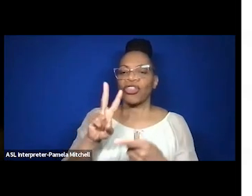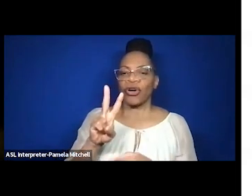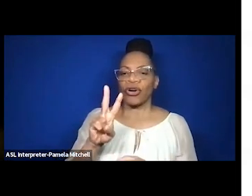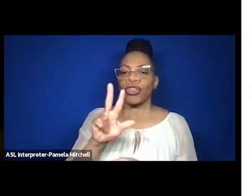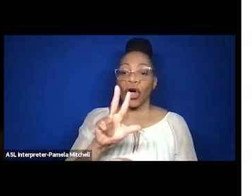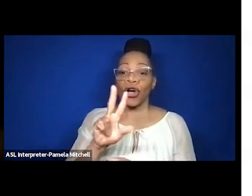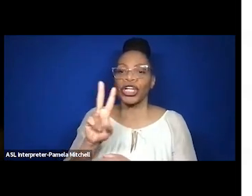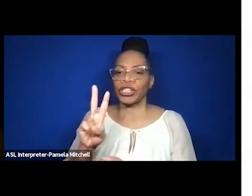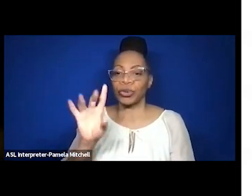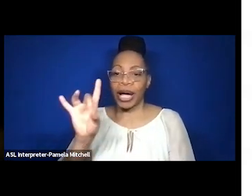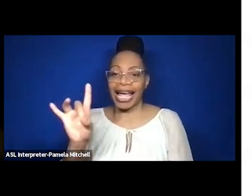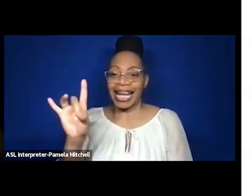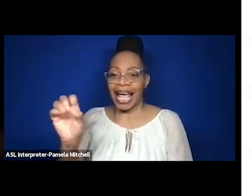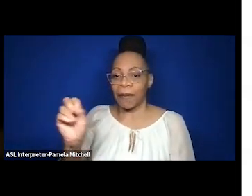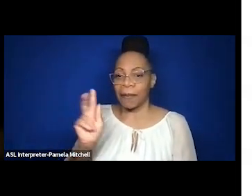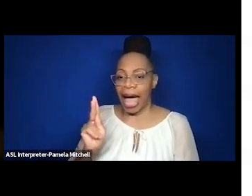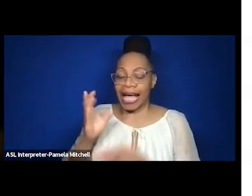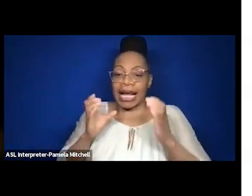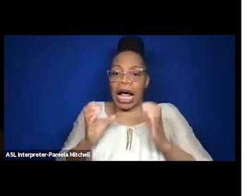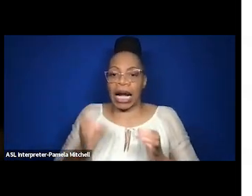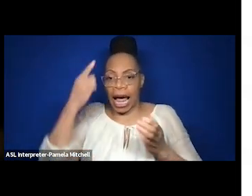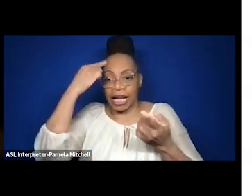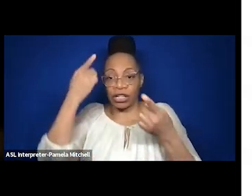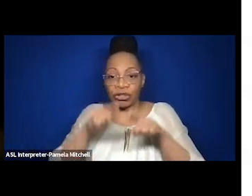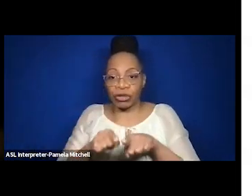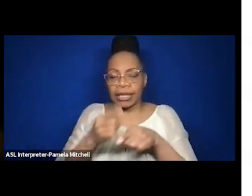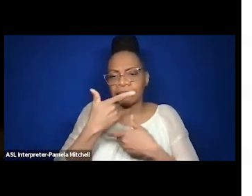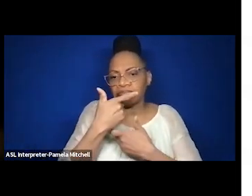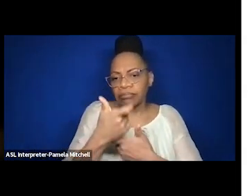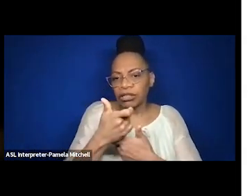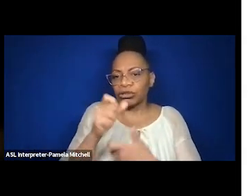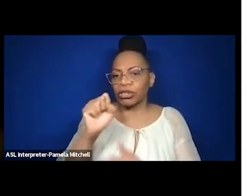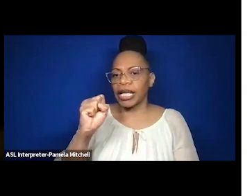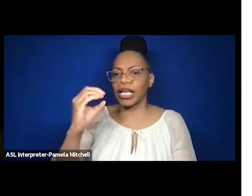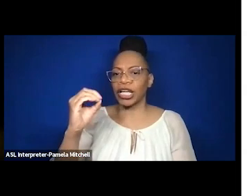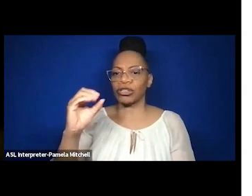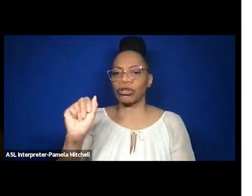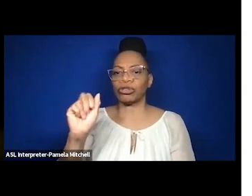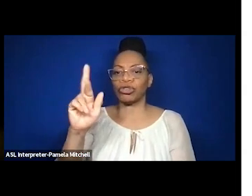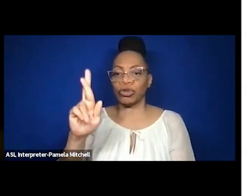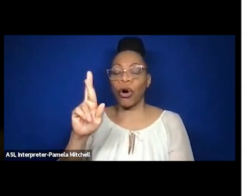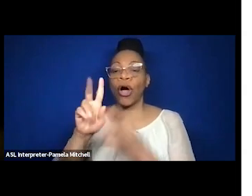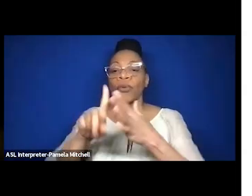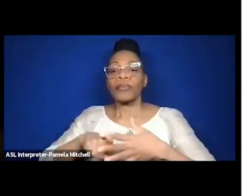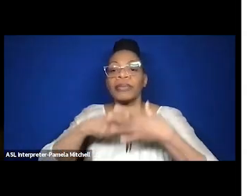y el cliente acuerda que está interesado en SOAR, comenzamos a trabajar en esa hoja de trabajo inicial.